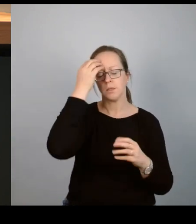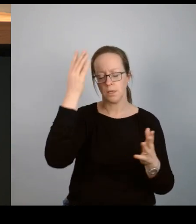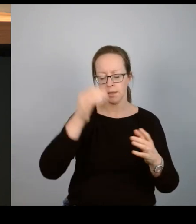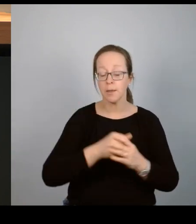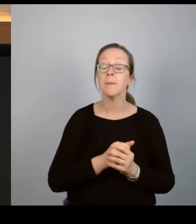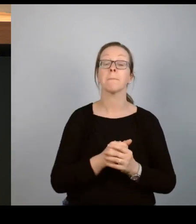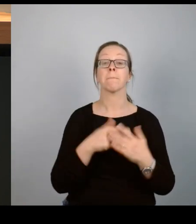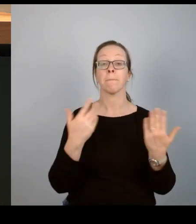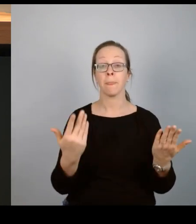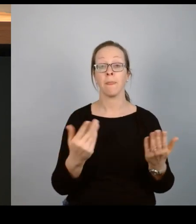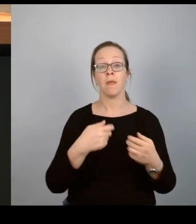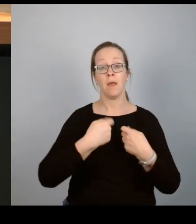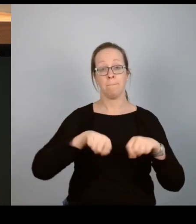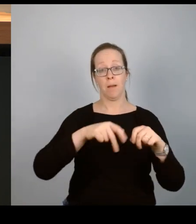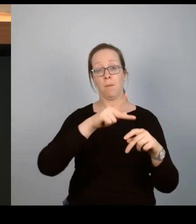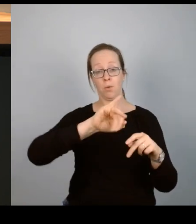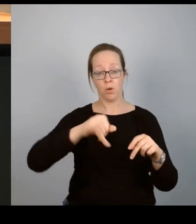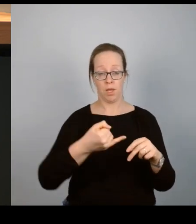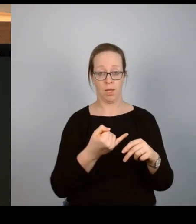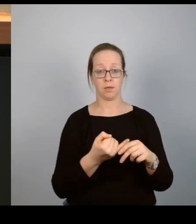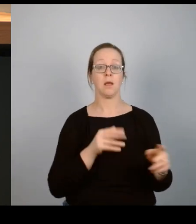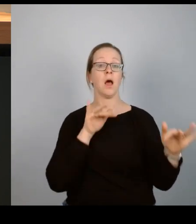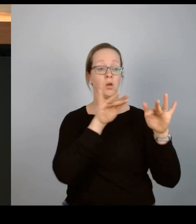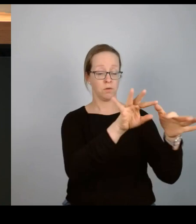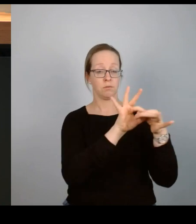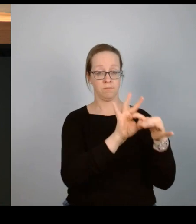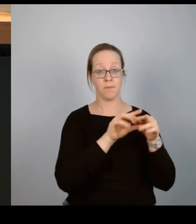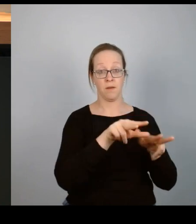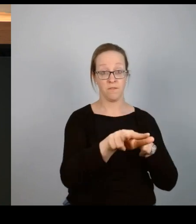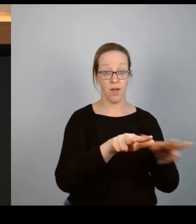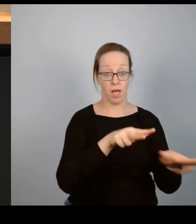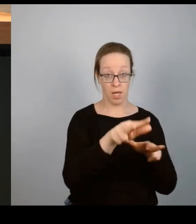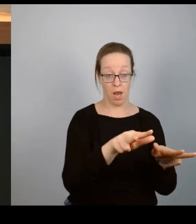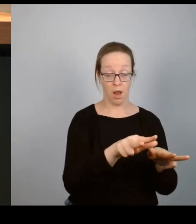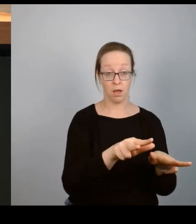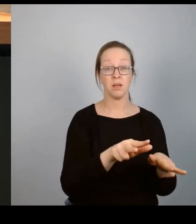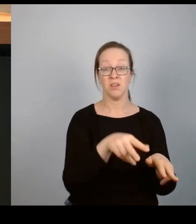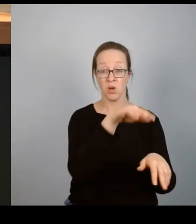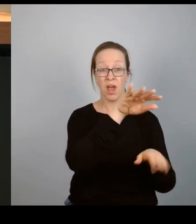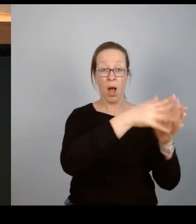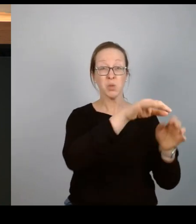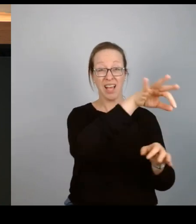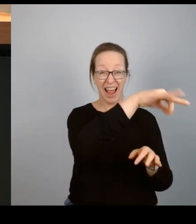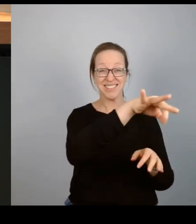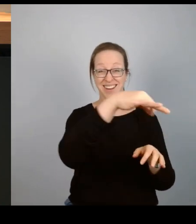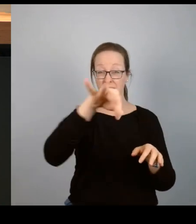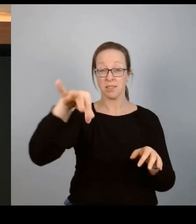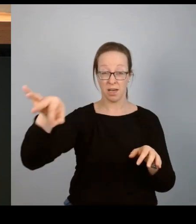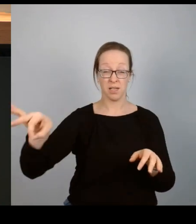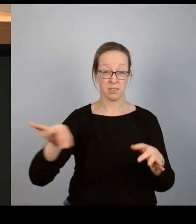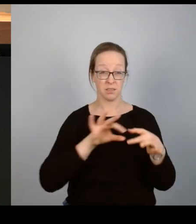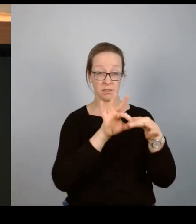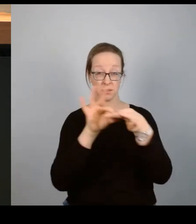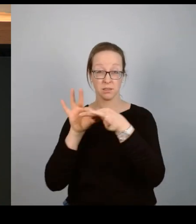für den gesamten Kiez, frage ich mich, bauen wir da so schneller? Ich würde mich wundern, wenn das bejaht wird.